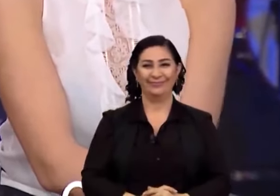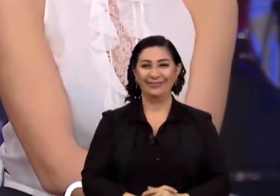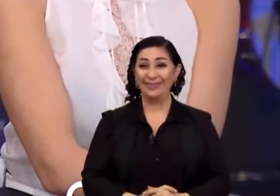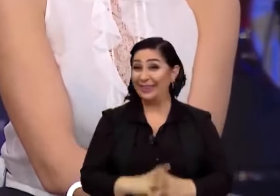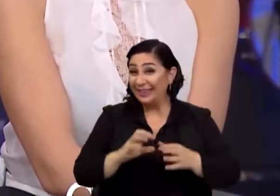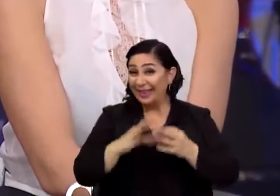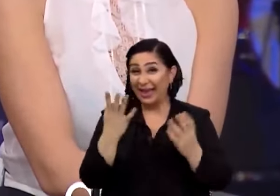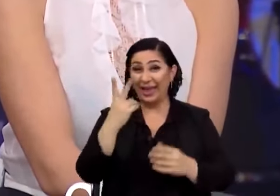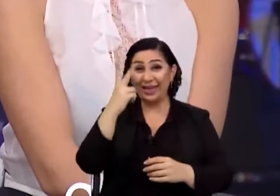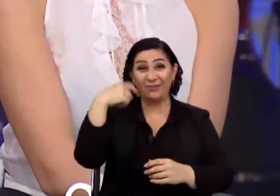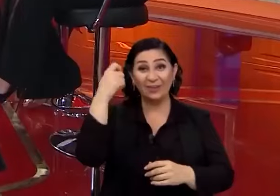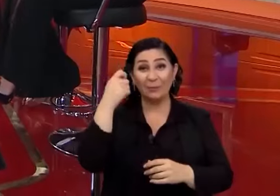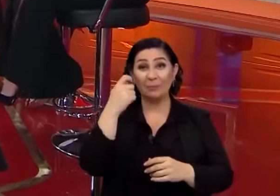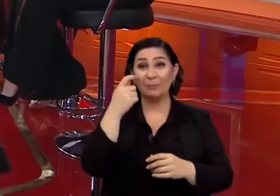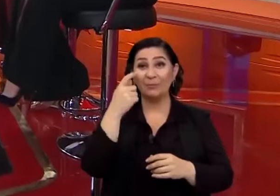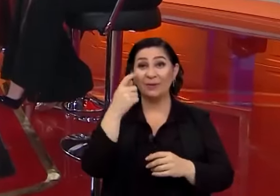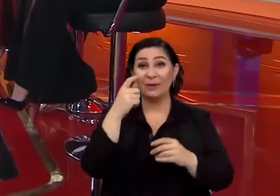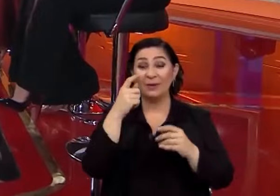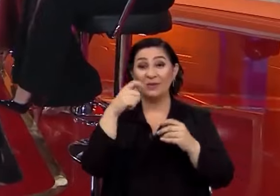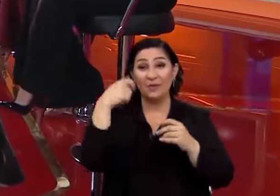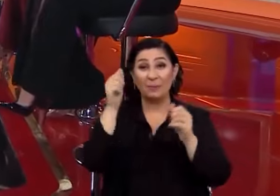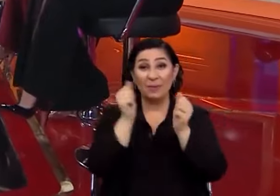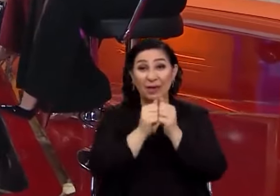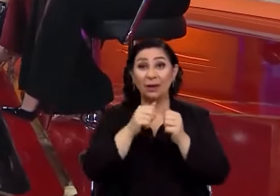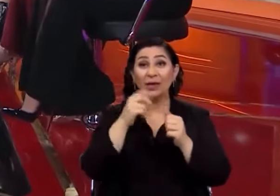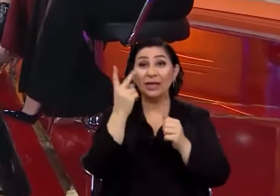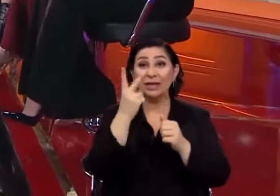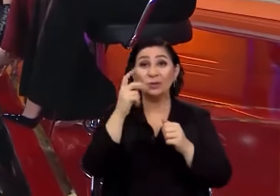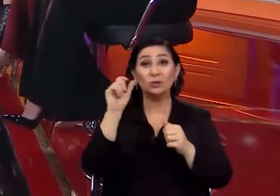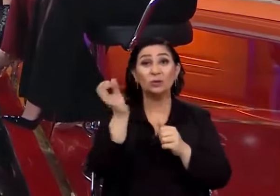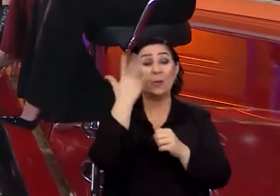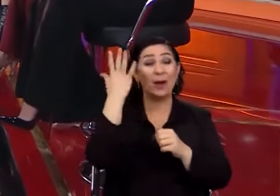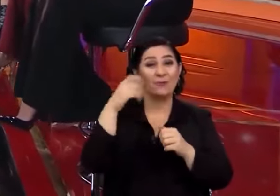iki Film Birden de ne problem var süm birden de sorun yoktu ama ben çok